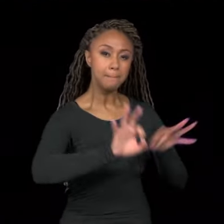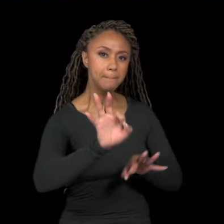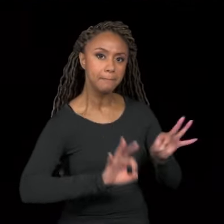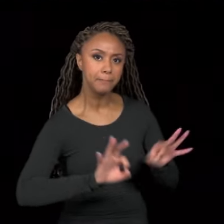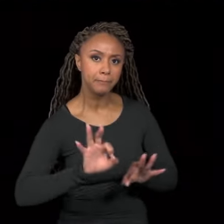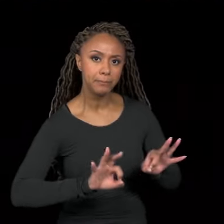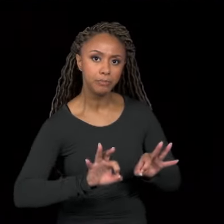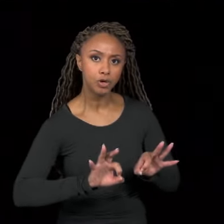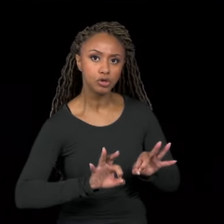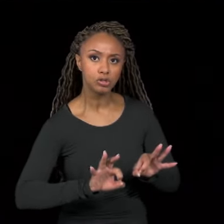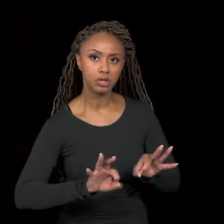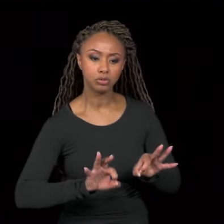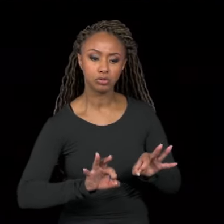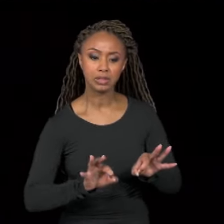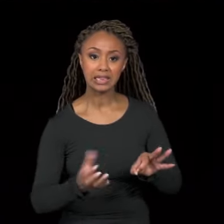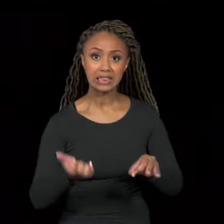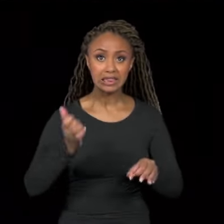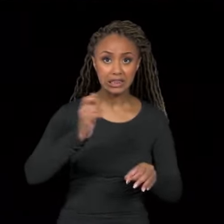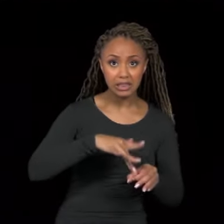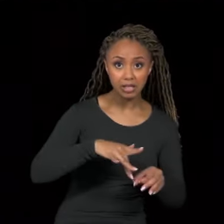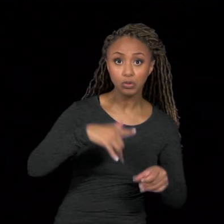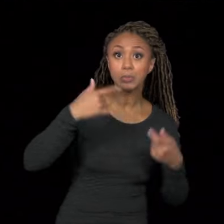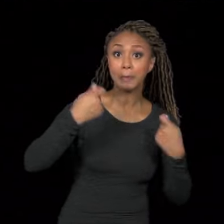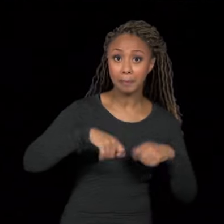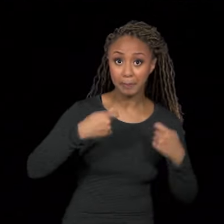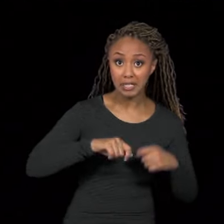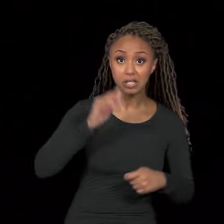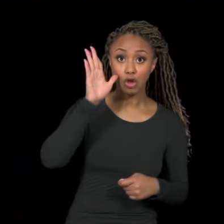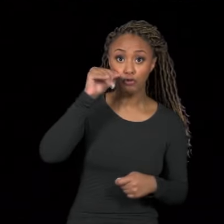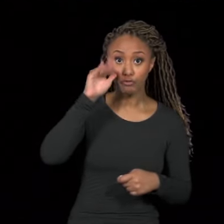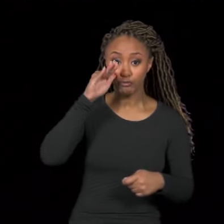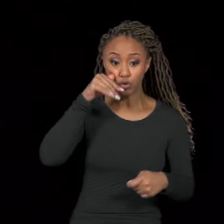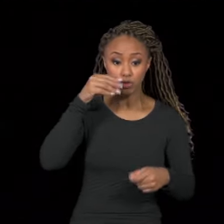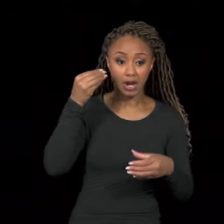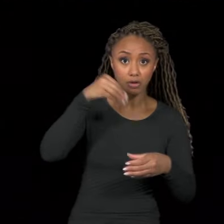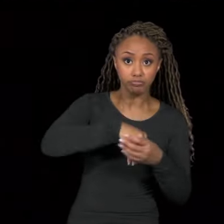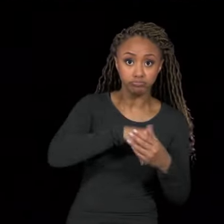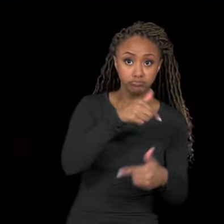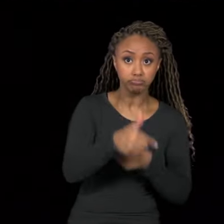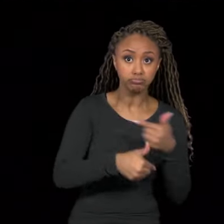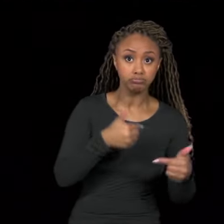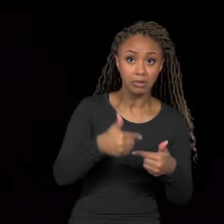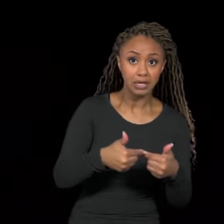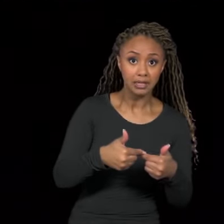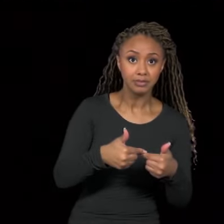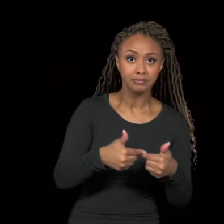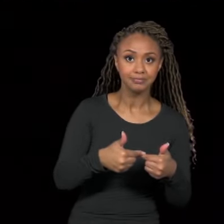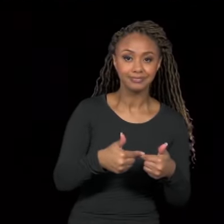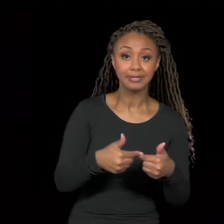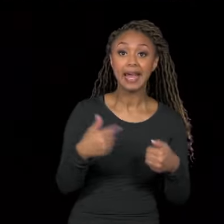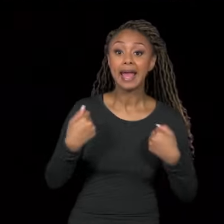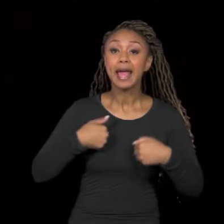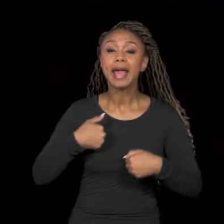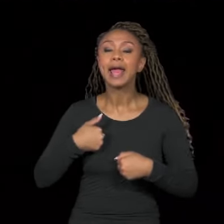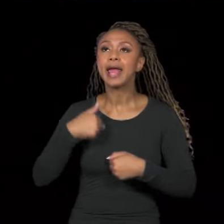TRABALHANDO NO PROJETO? O PROJETO PRECISA TER FUNCIONÁRIOS? QUANDO EU ESTABELEÇO ESSA RESTRIÇÃO DE TER QUE EXISTIR OU NÃO TER QUE EXISTIR, É QUANDO EU VOU